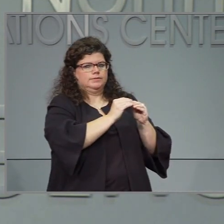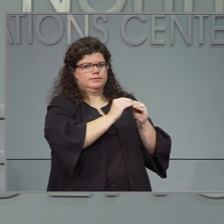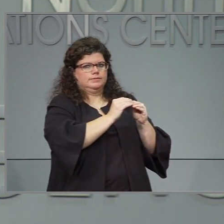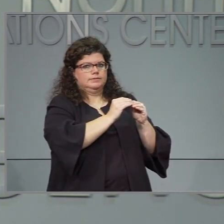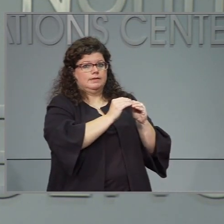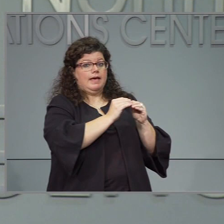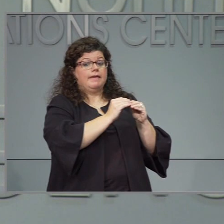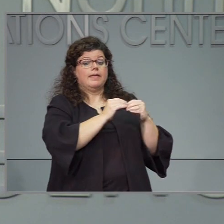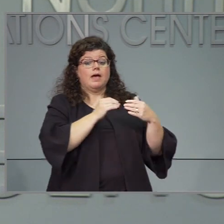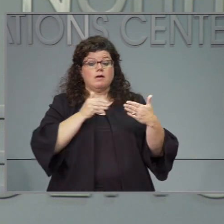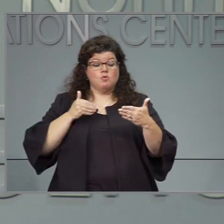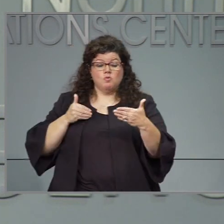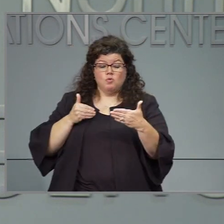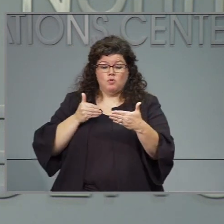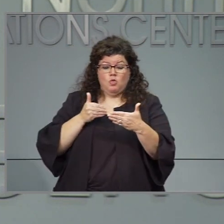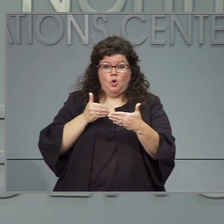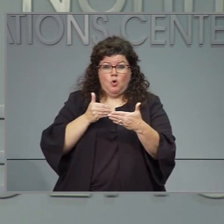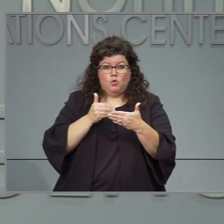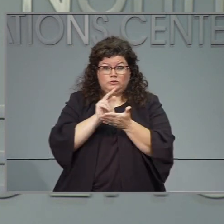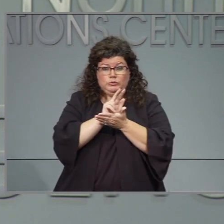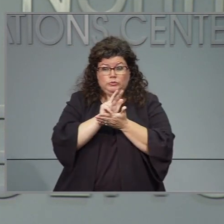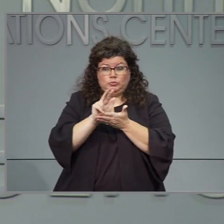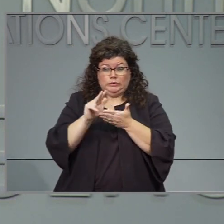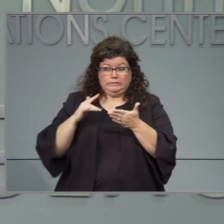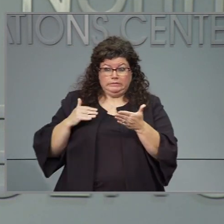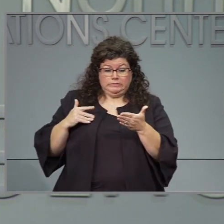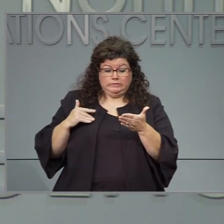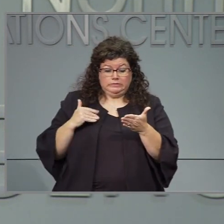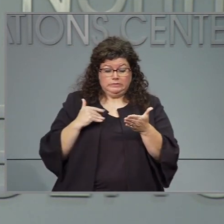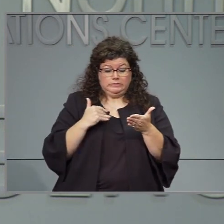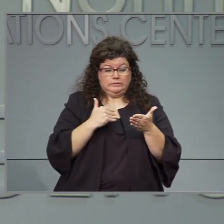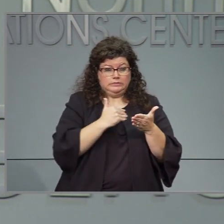para es tomar decisiones cuando llegamos nosotros al final de